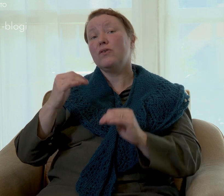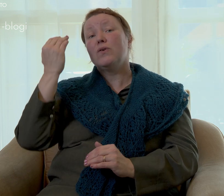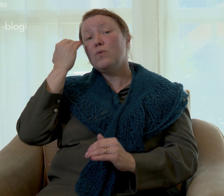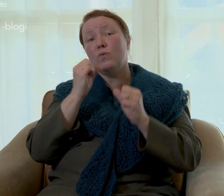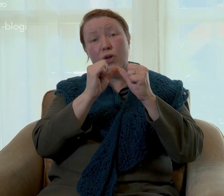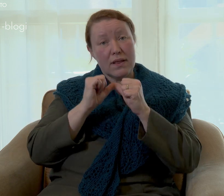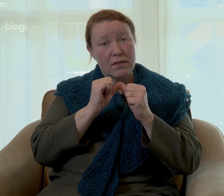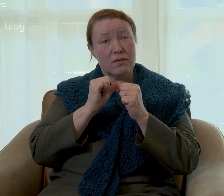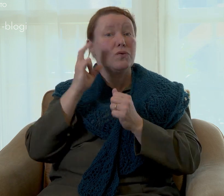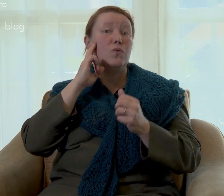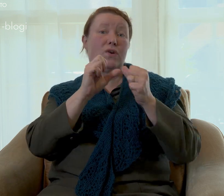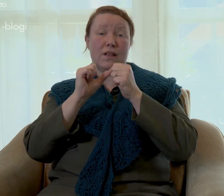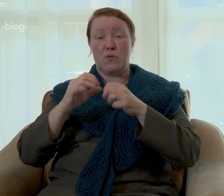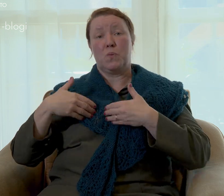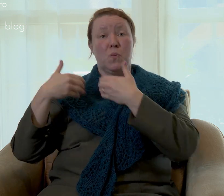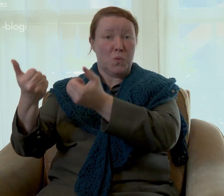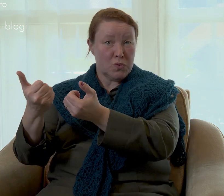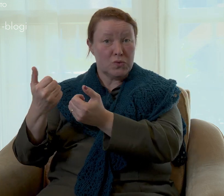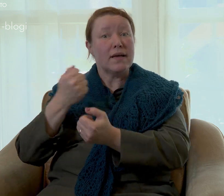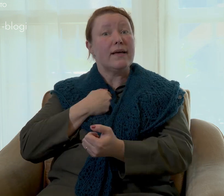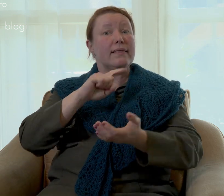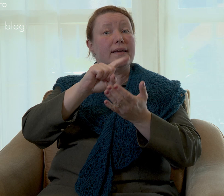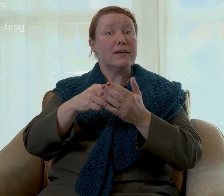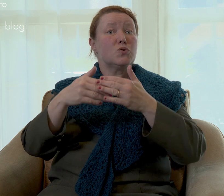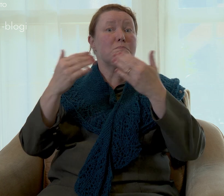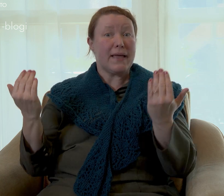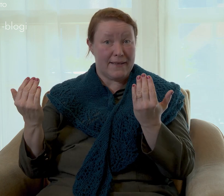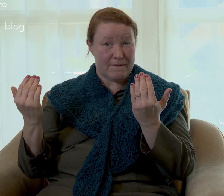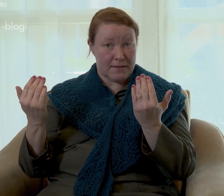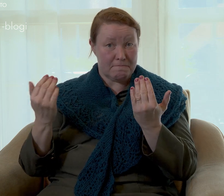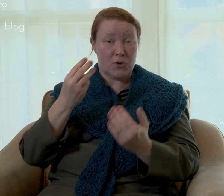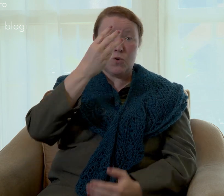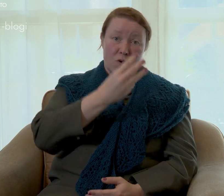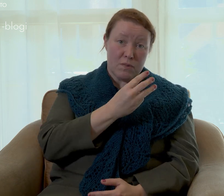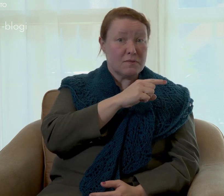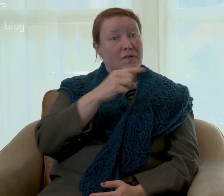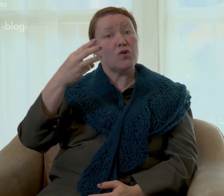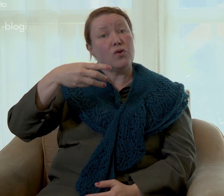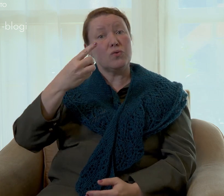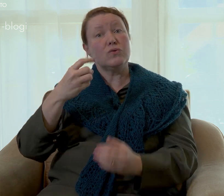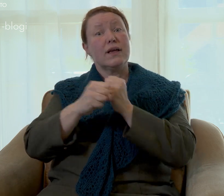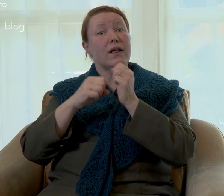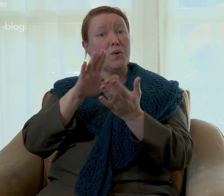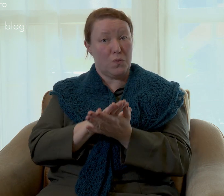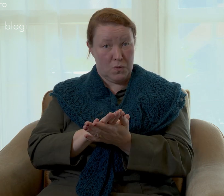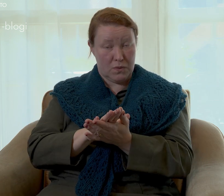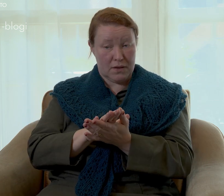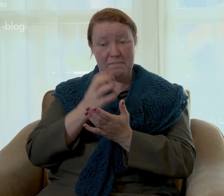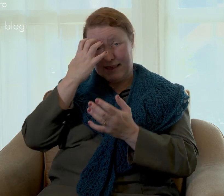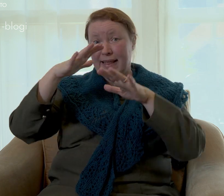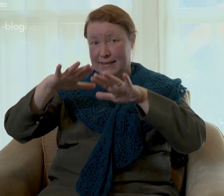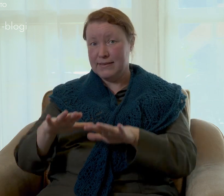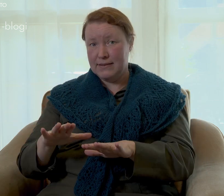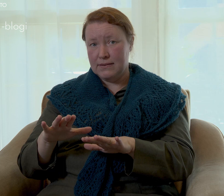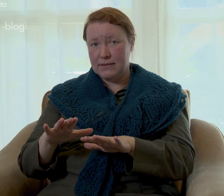Hätäkeskuspäivät järjestettiin jälleen Helsingissä 30.-31.8.2023, -